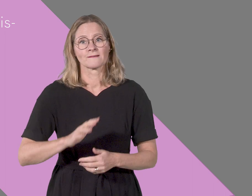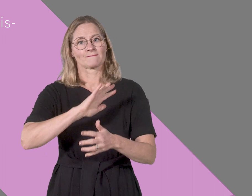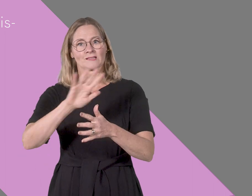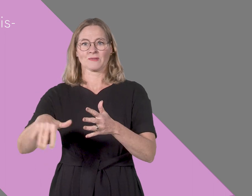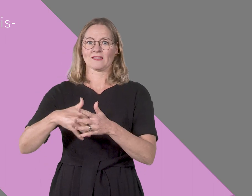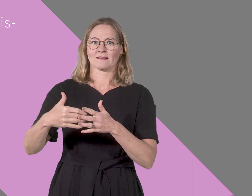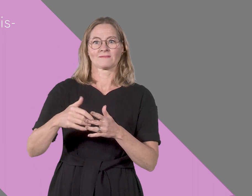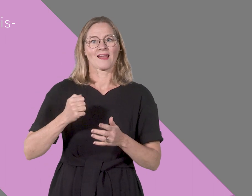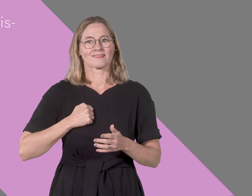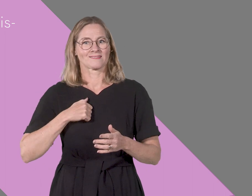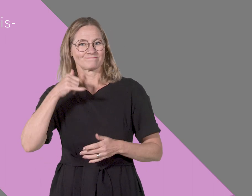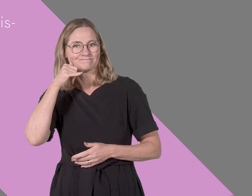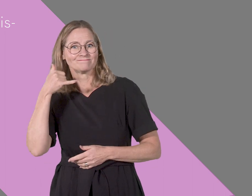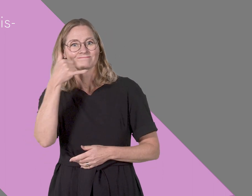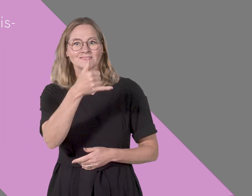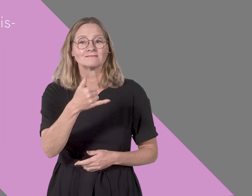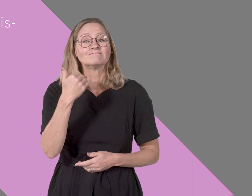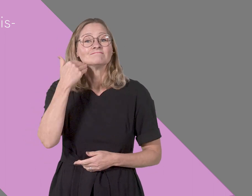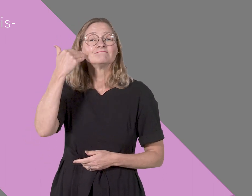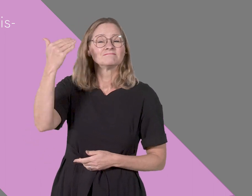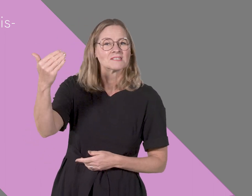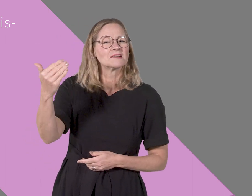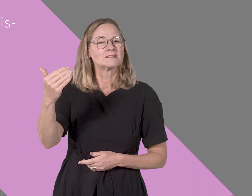Viittomakielisen hätäpuhelun tulevaisuudesta saatiin tietää se, -